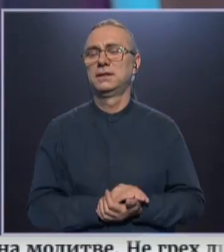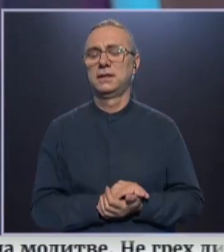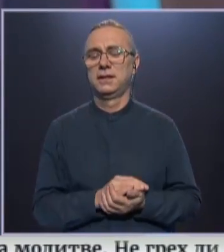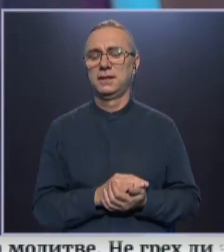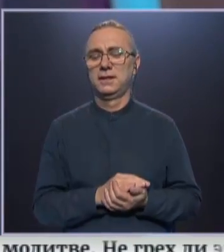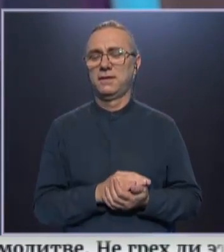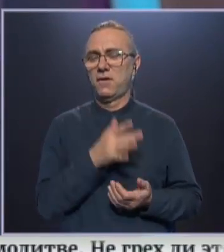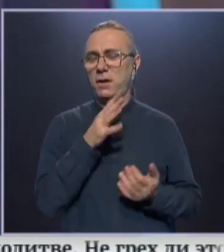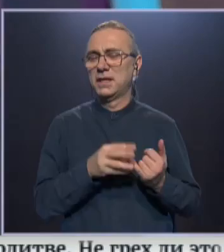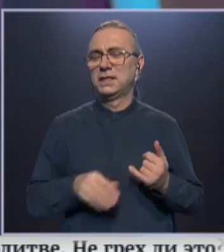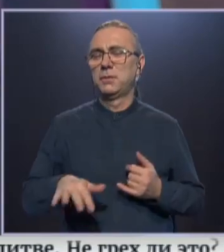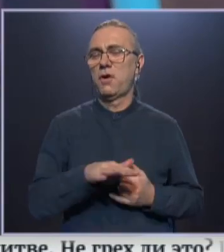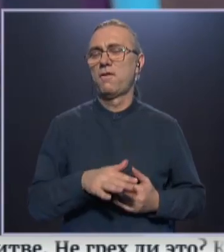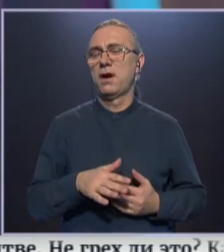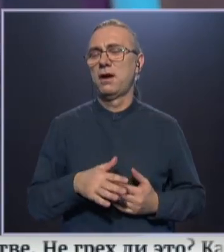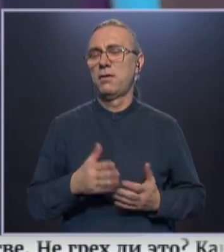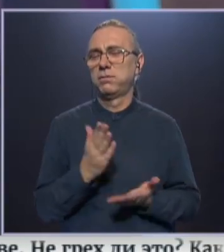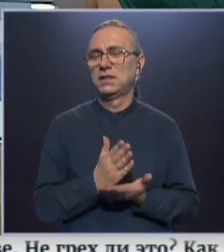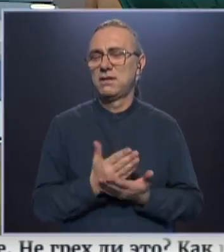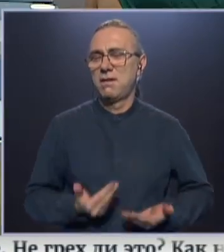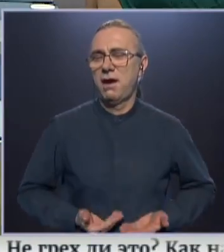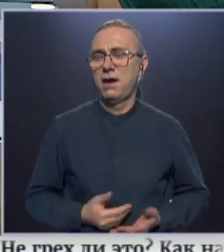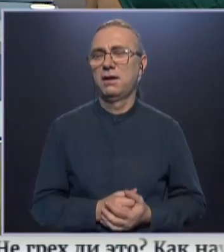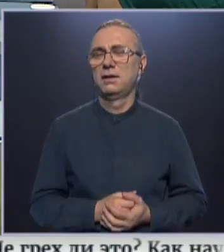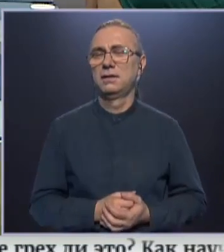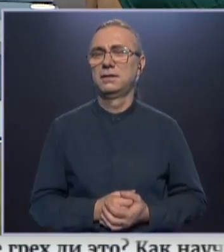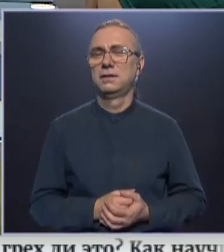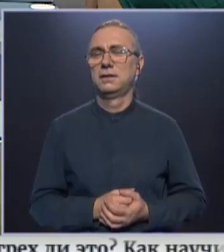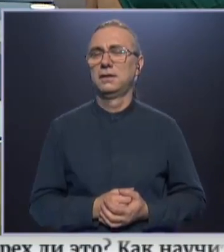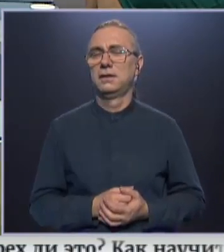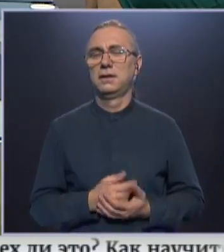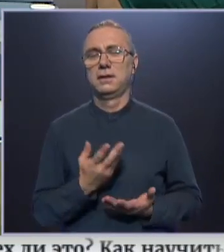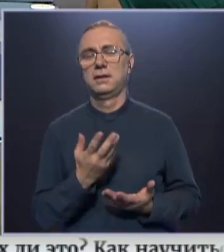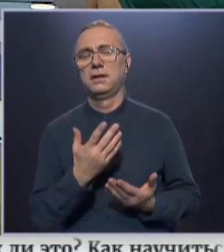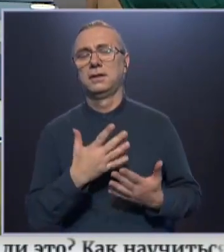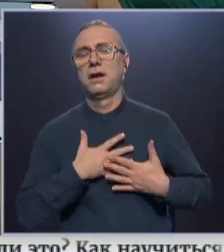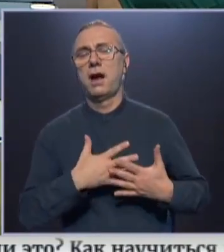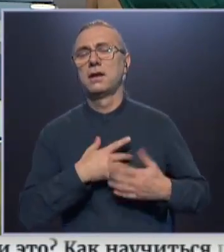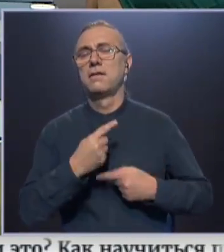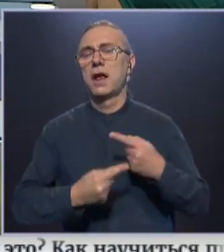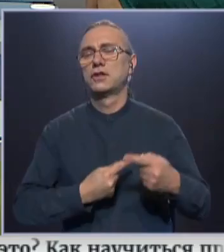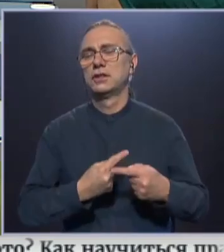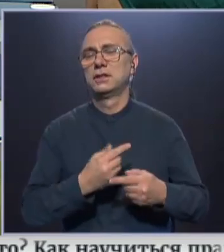его дыхание вечности таинствах матери церкви то это довольно